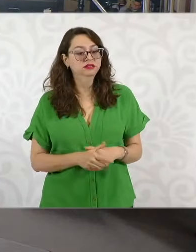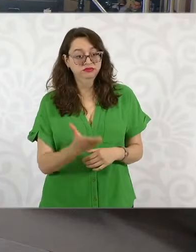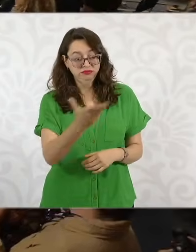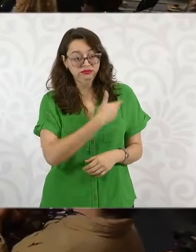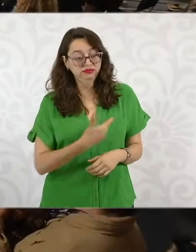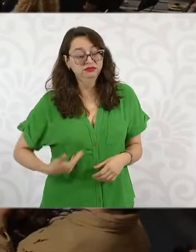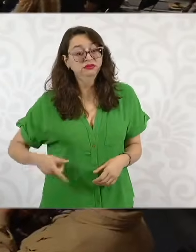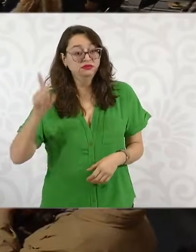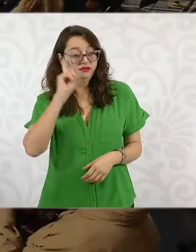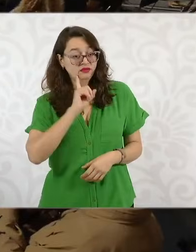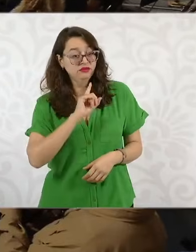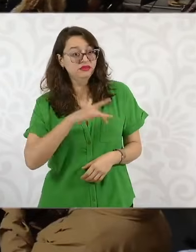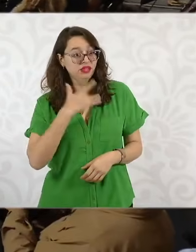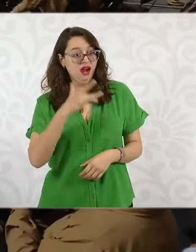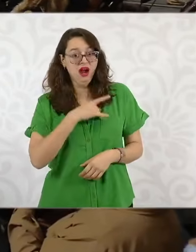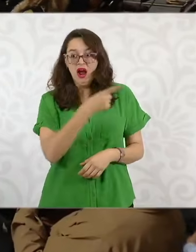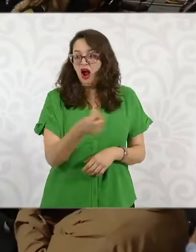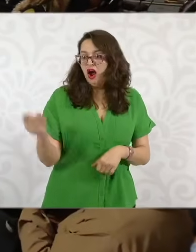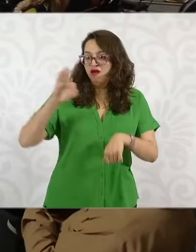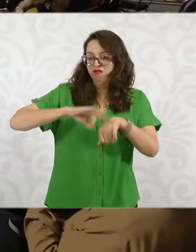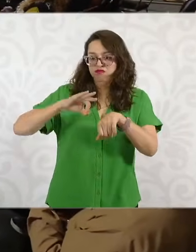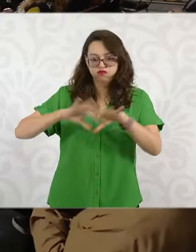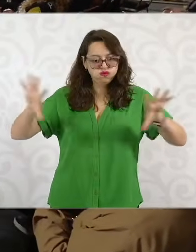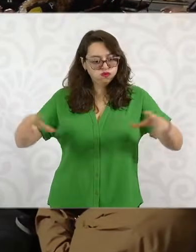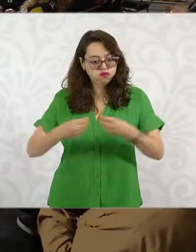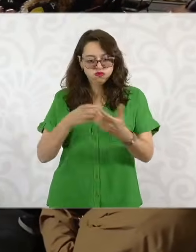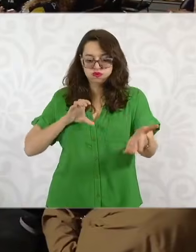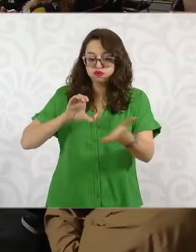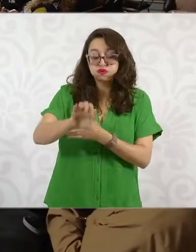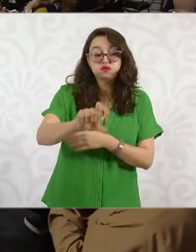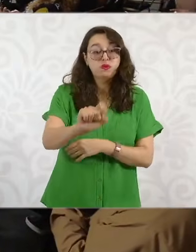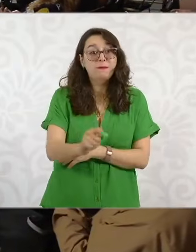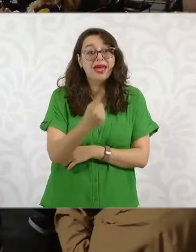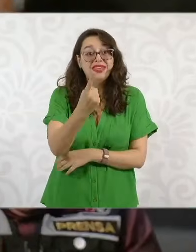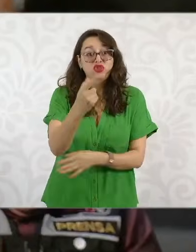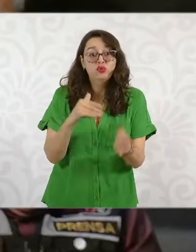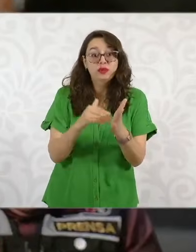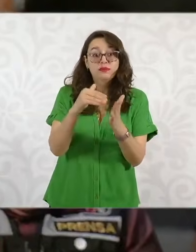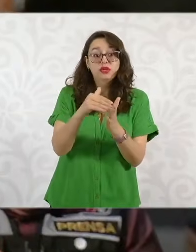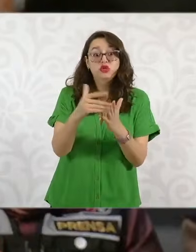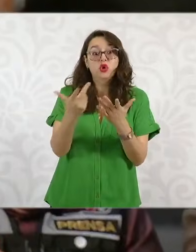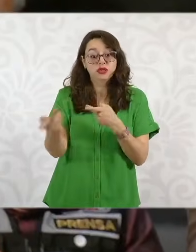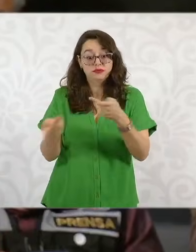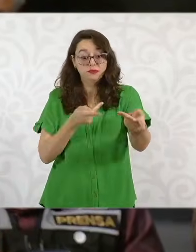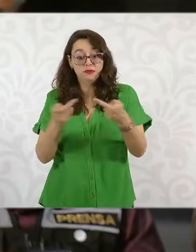¿cuál es la relevancia de esta inversión de 21,000 millones de pesos en el marco del plan México?